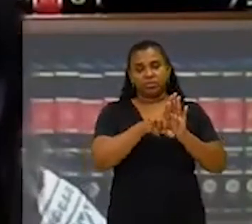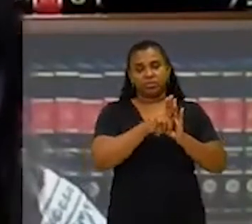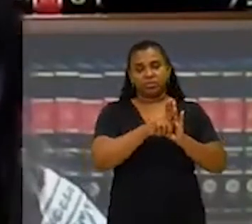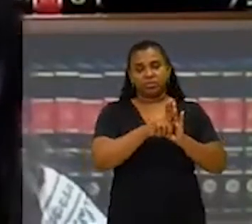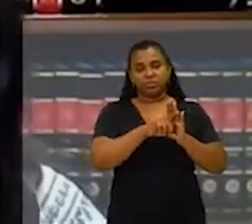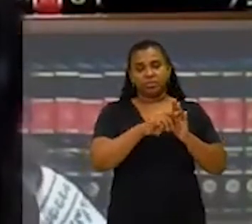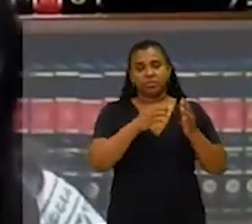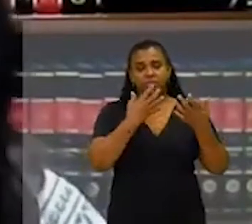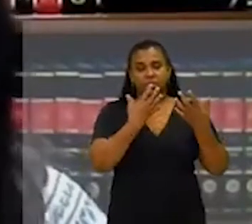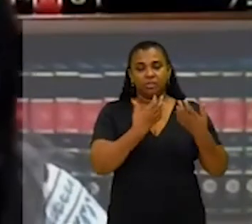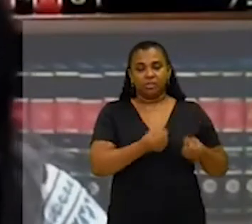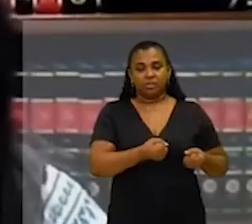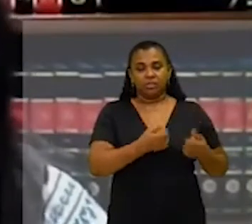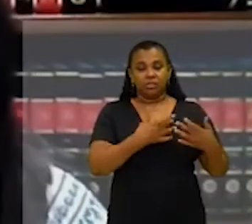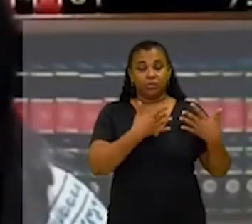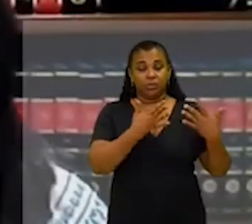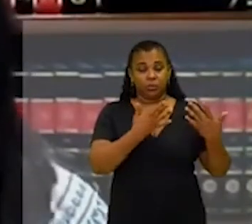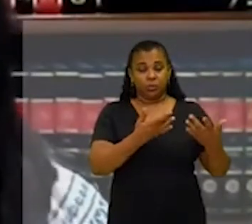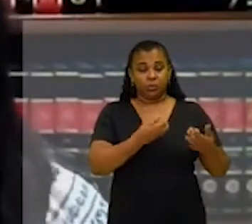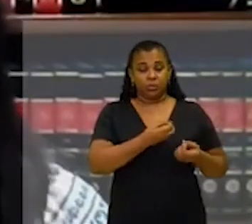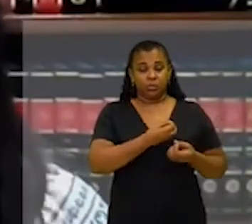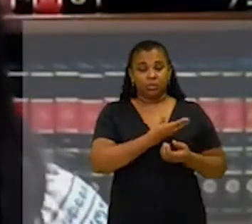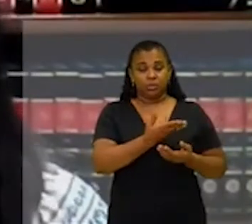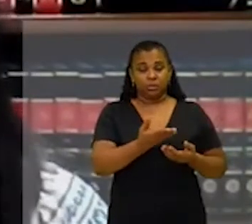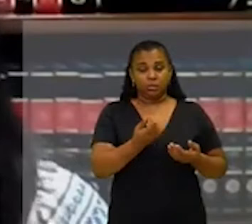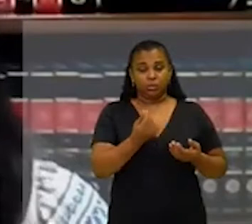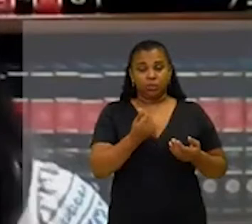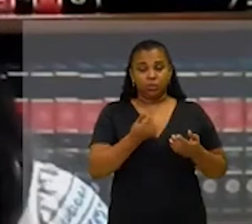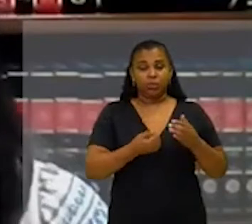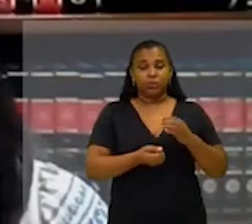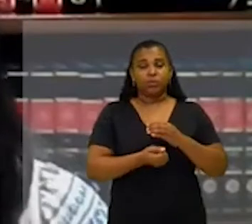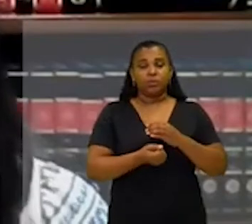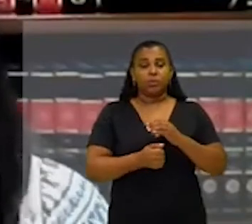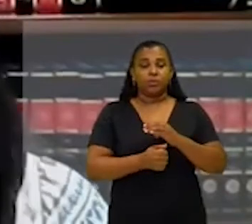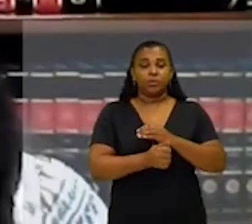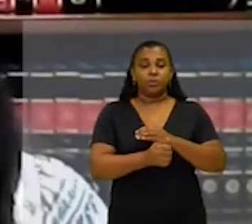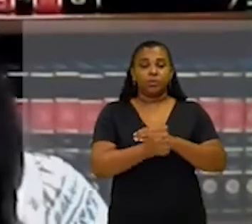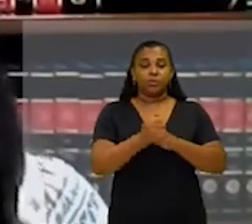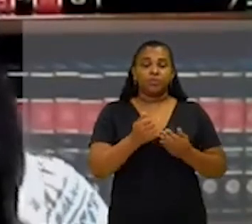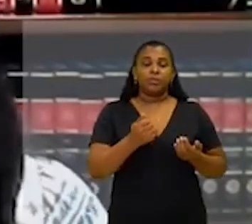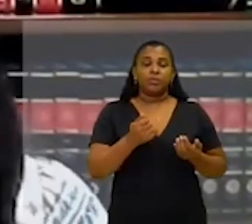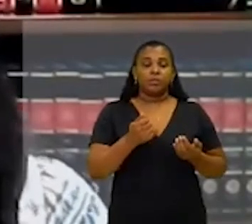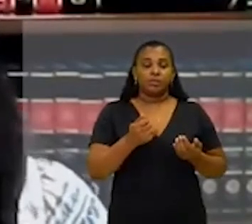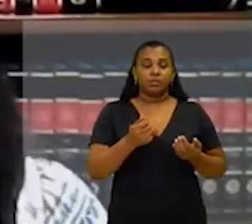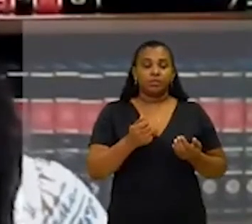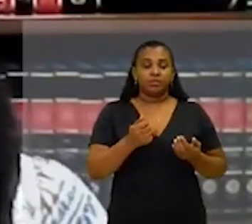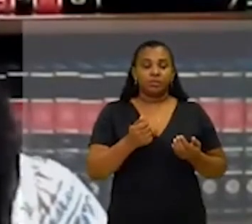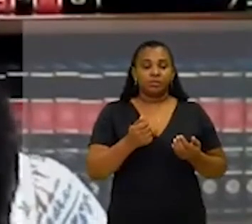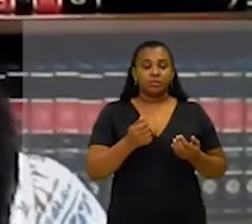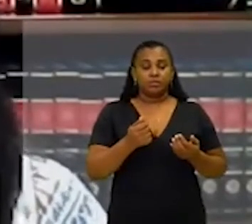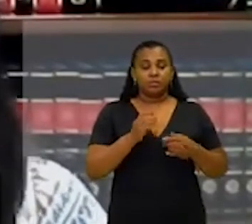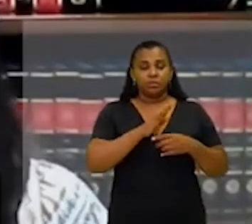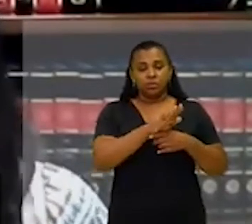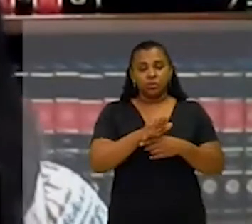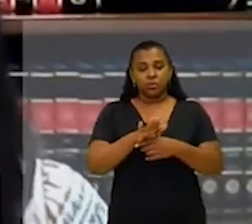políticos e as doações às campanhas eleitorais acabam servindo com uma forma de abatimento